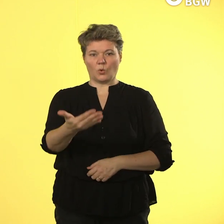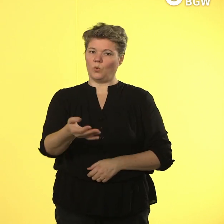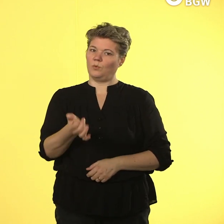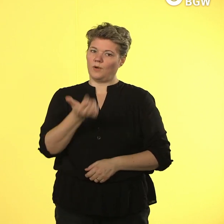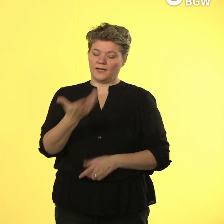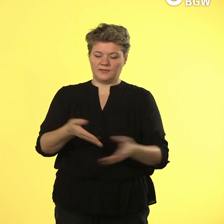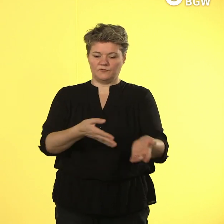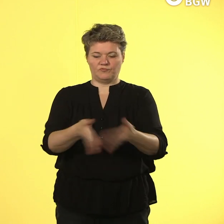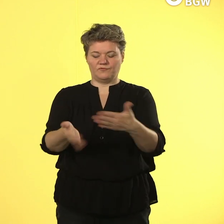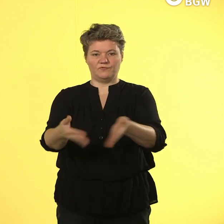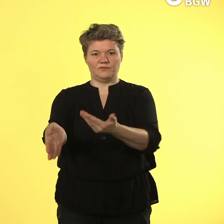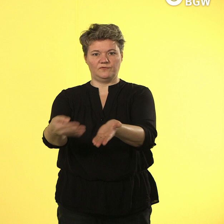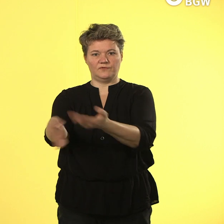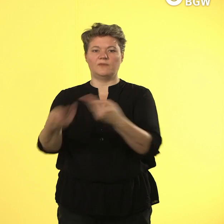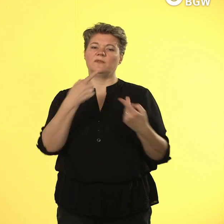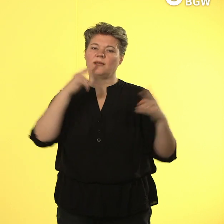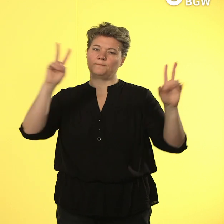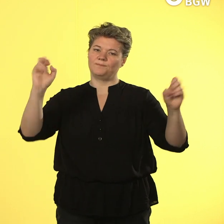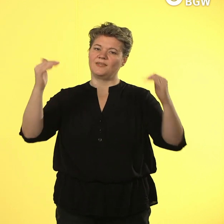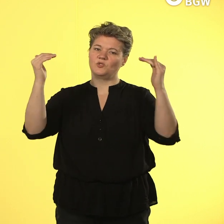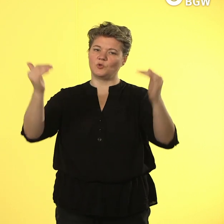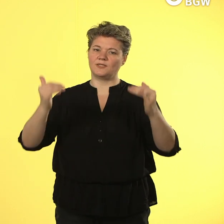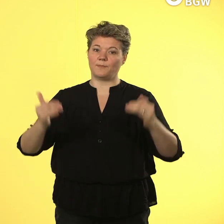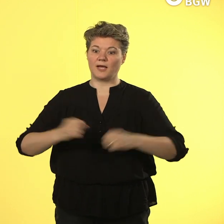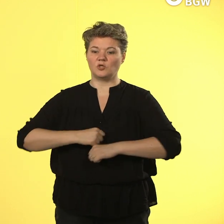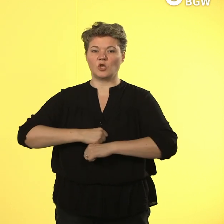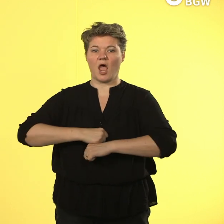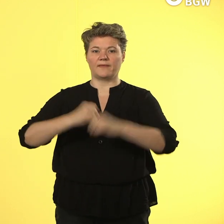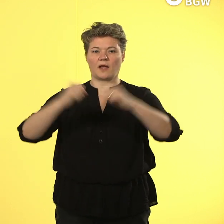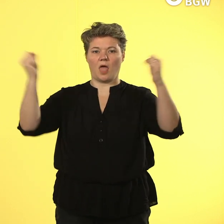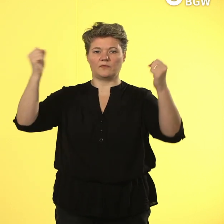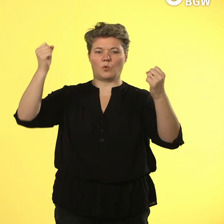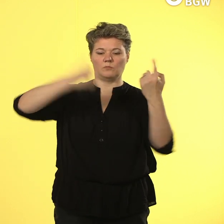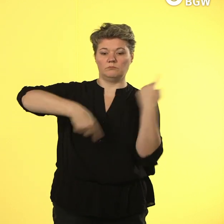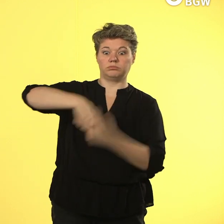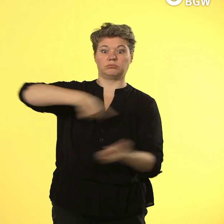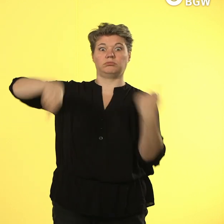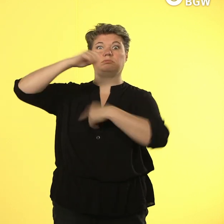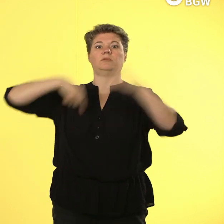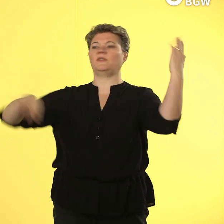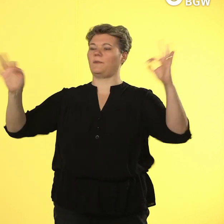D. h., der systemische, ich und beide Lager und Themen. Das kenne ich oft, dass sich zwei Lager gegenüberstehen.